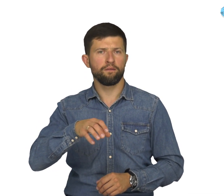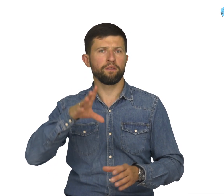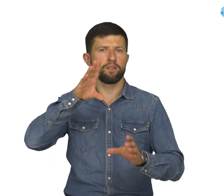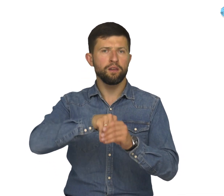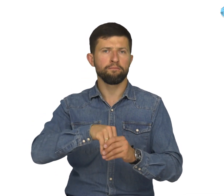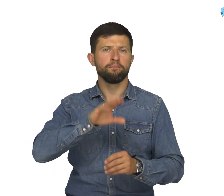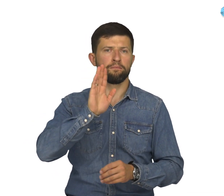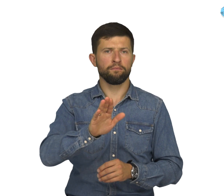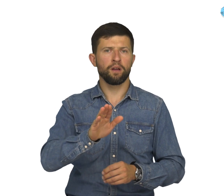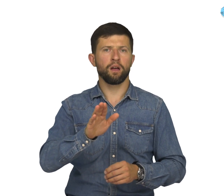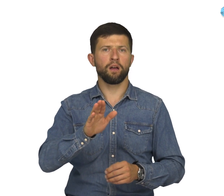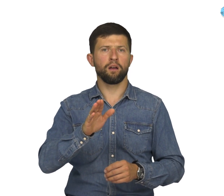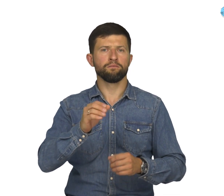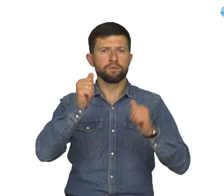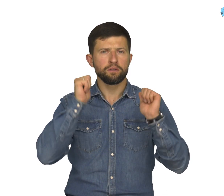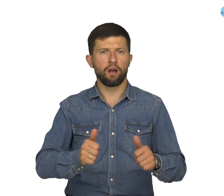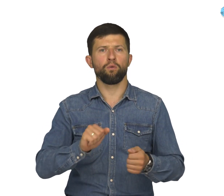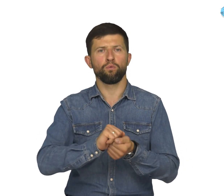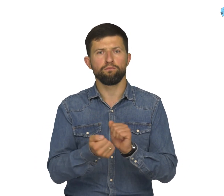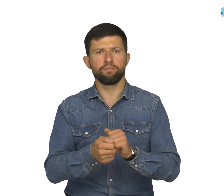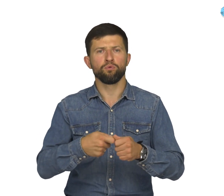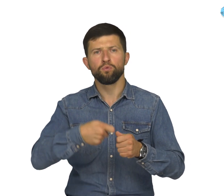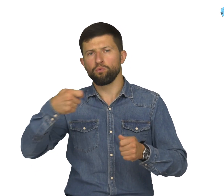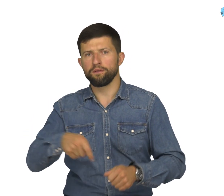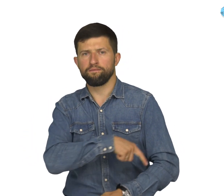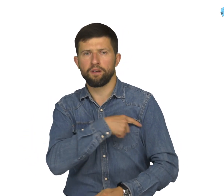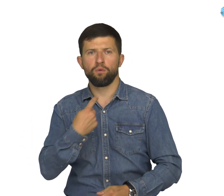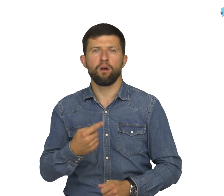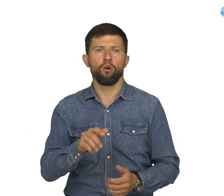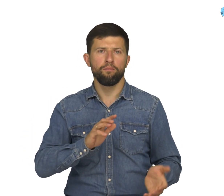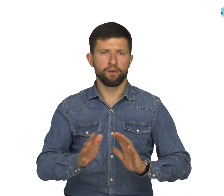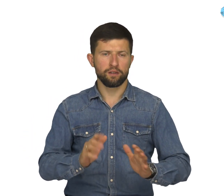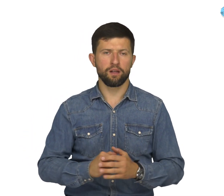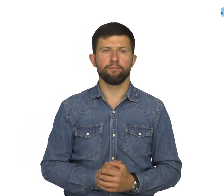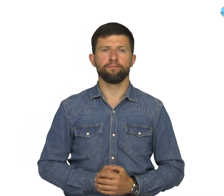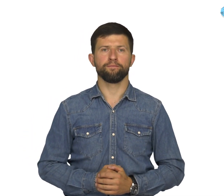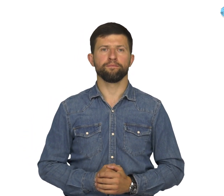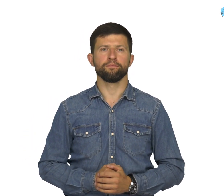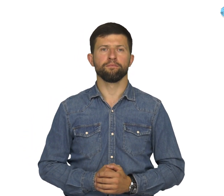łącznie ze wskazaniami: konieczności stałej lub długotrwałej opieki